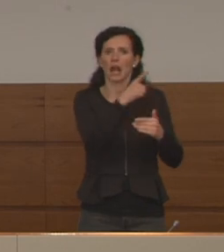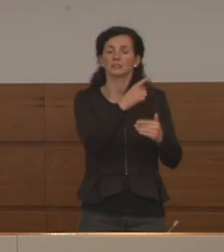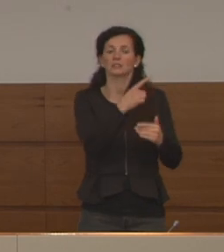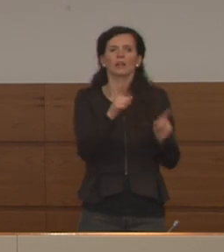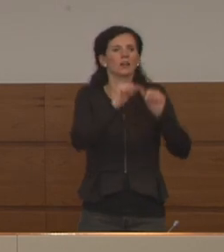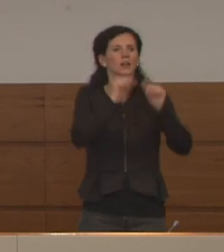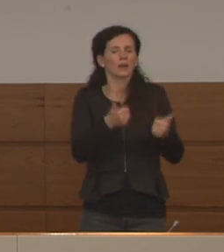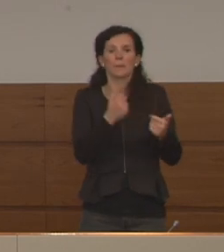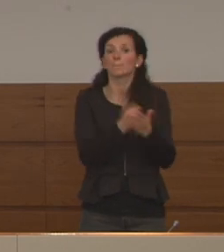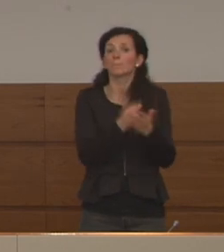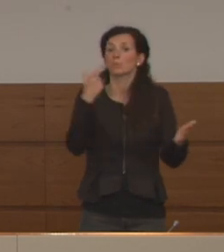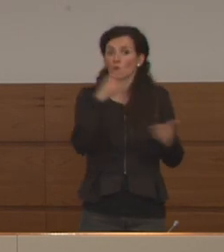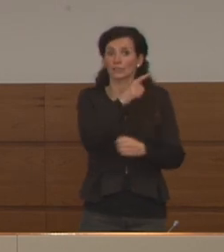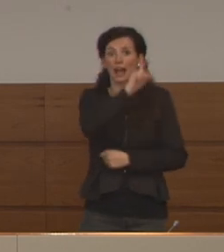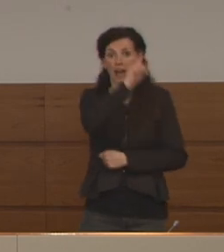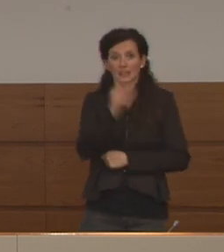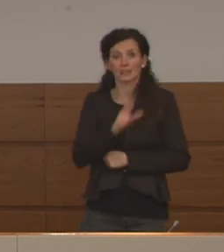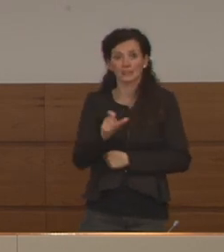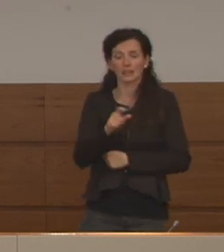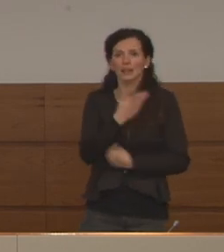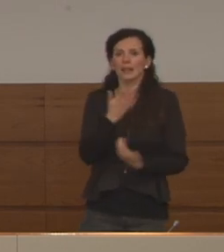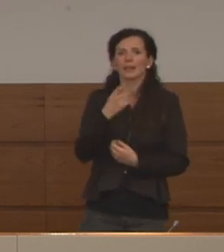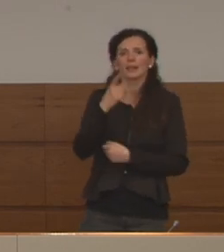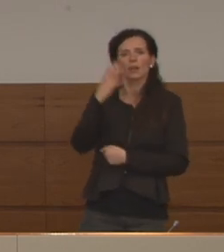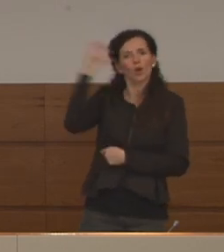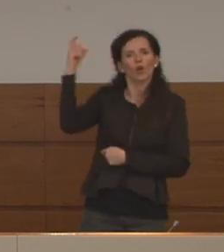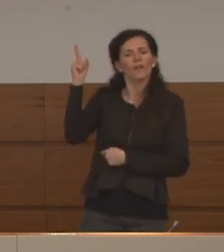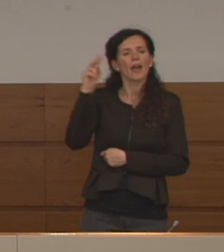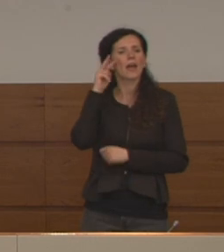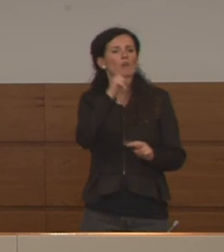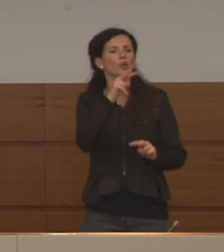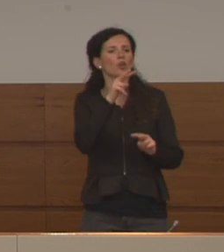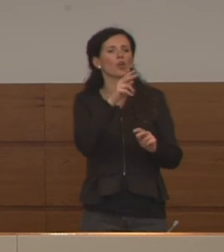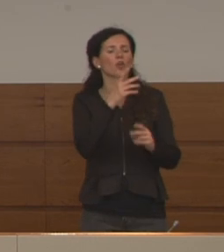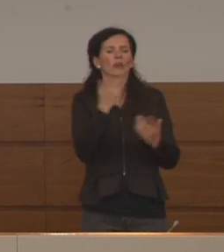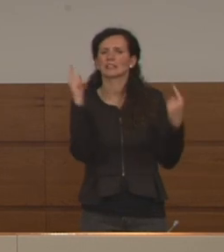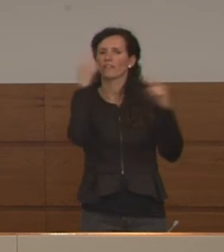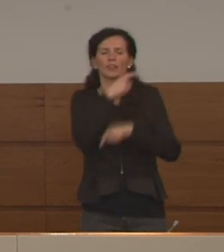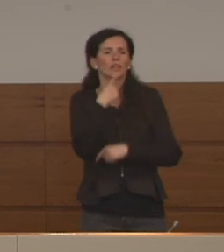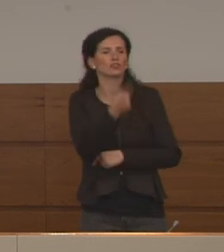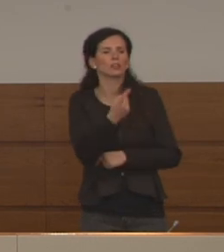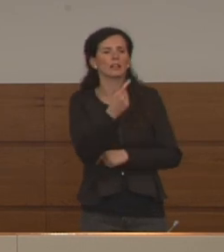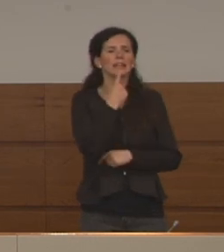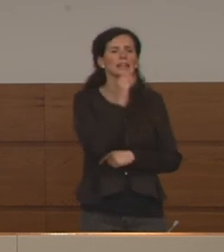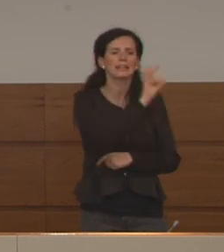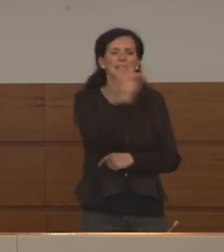dal Governo come non soggette a chiusura. Intendo dire che la sanità è una delle